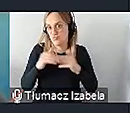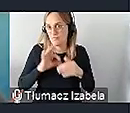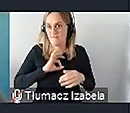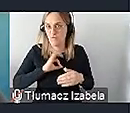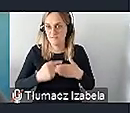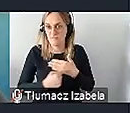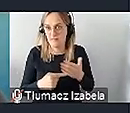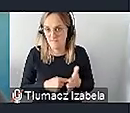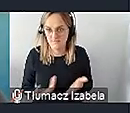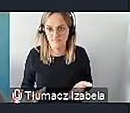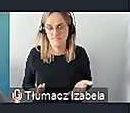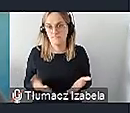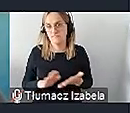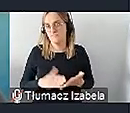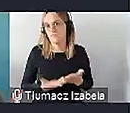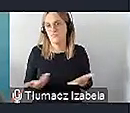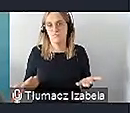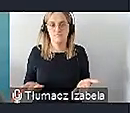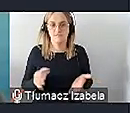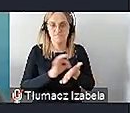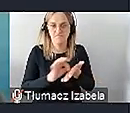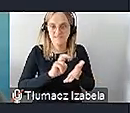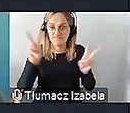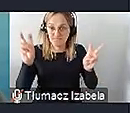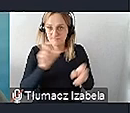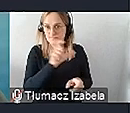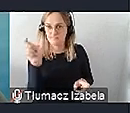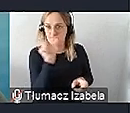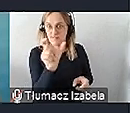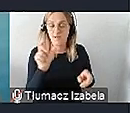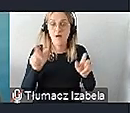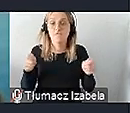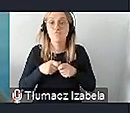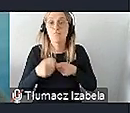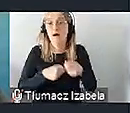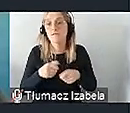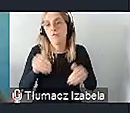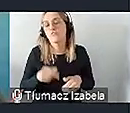Na przykład zamiast wpisywać hasło "współpraca", możemy się zastanowić,